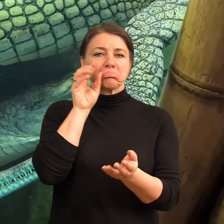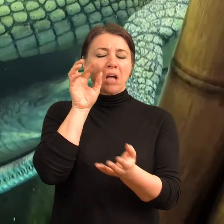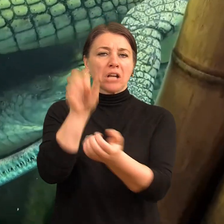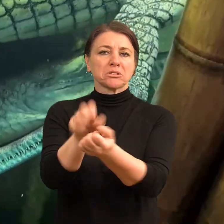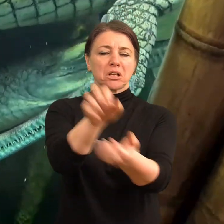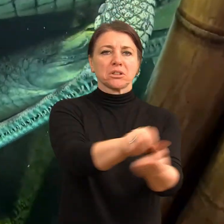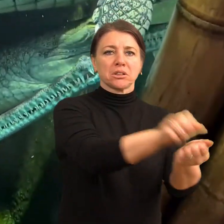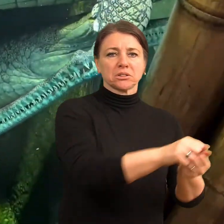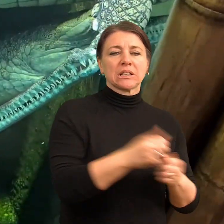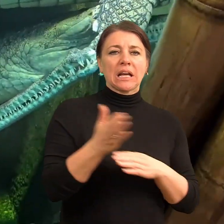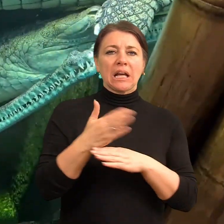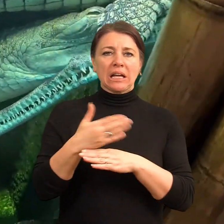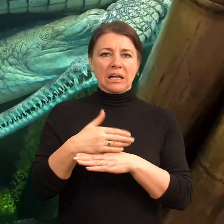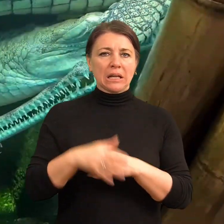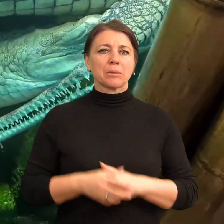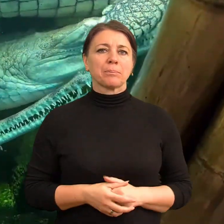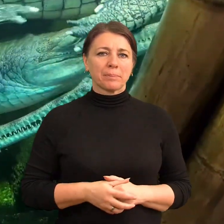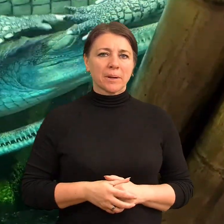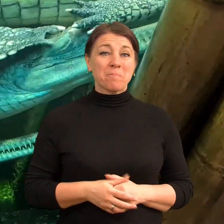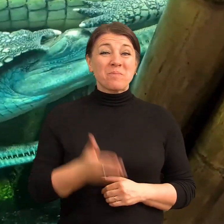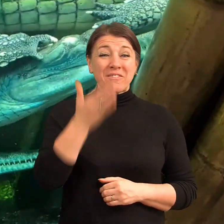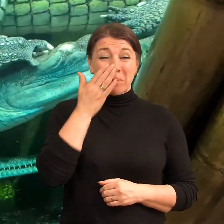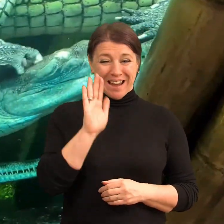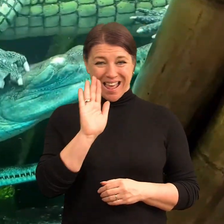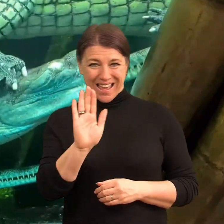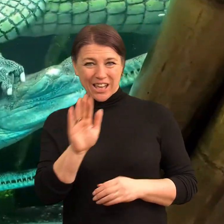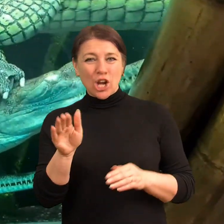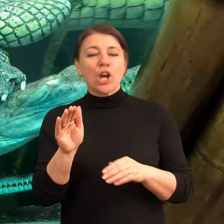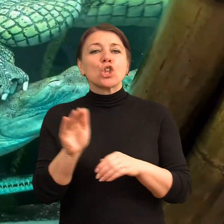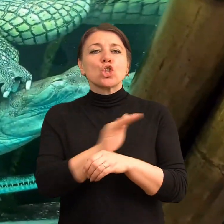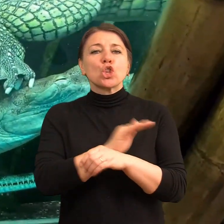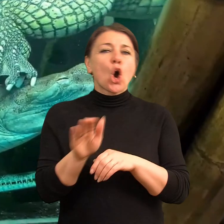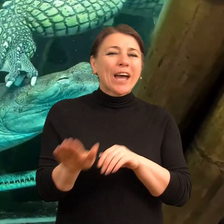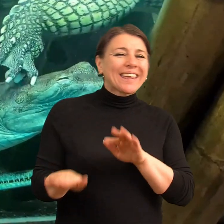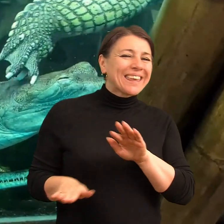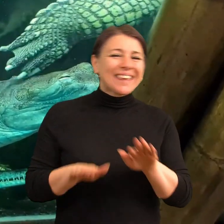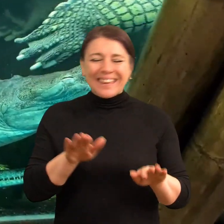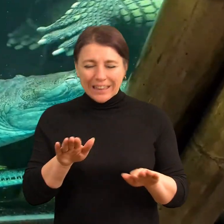Jejich zploštělé končetiny jsou téměř na půl cesty k ploutvým. a na souš příliš často nevylézají.